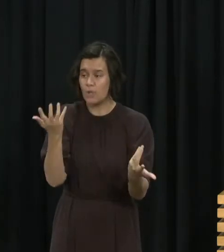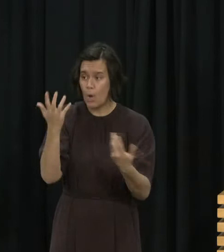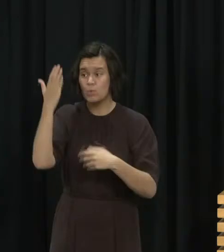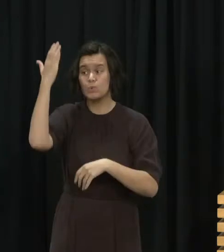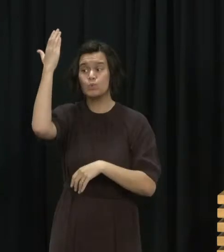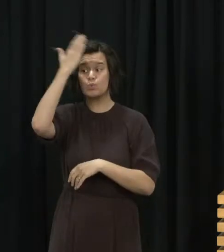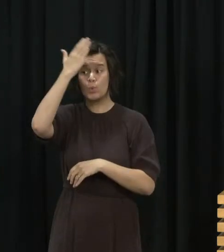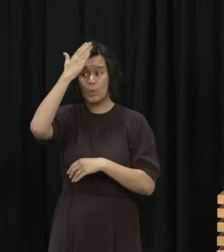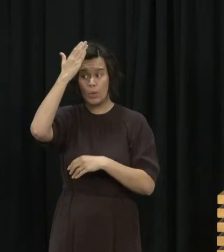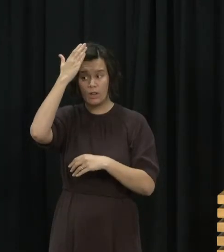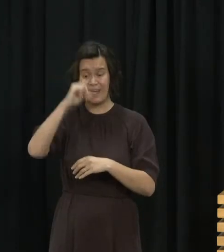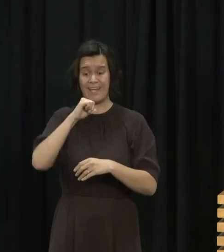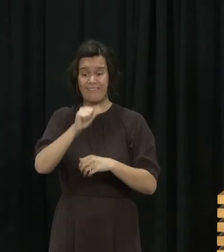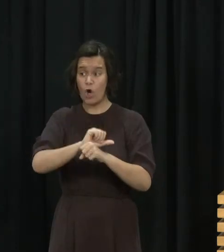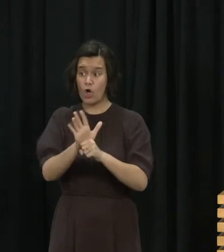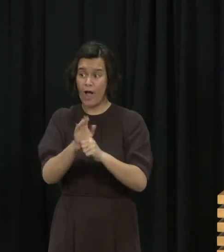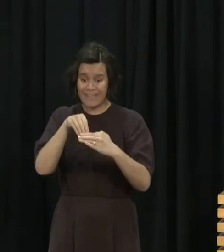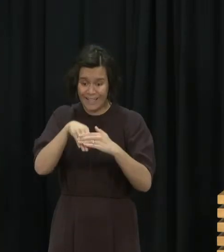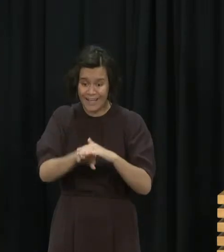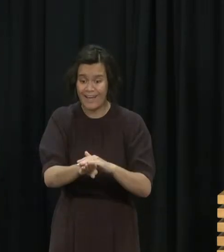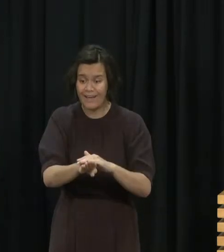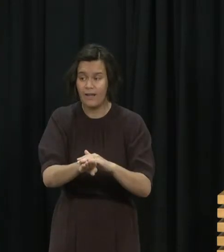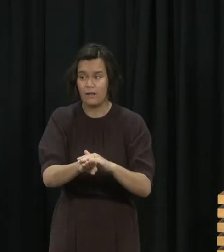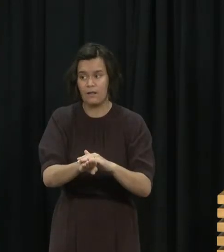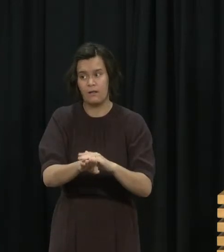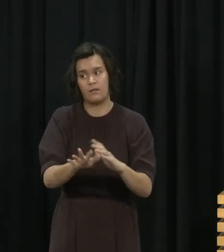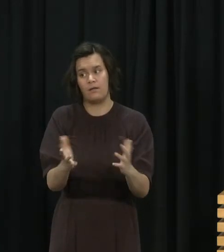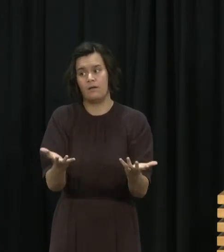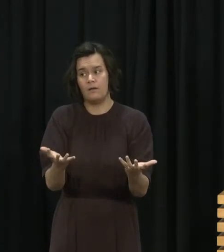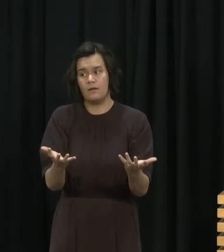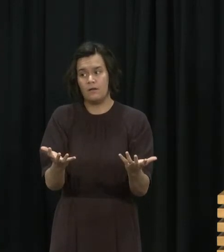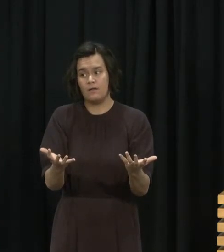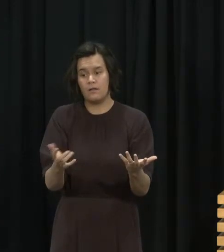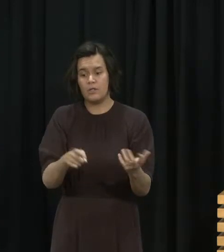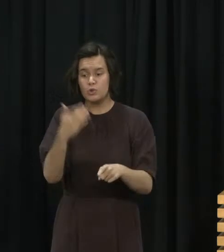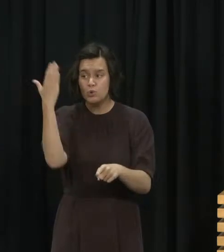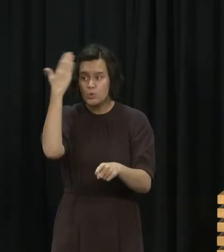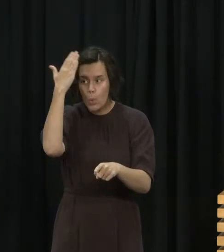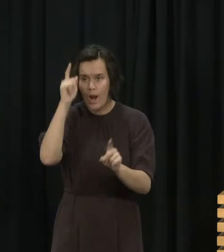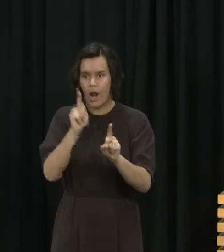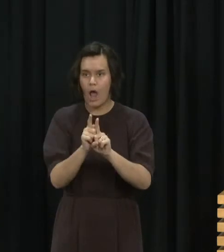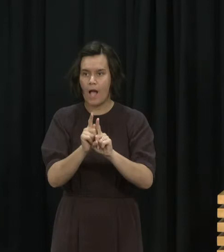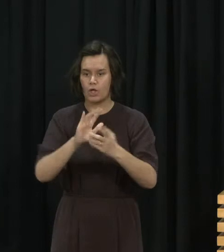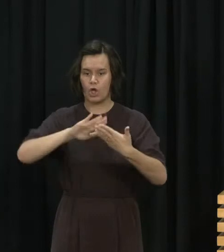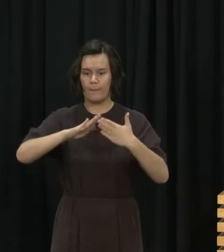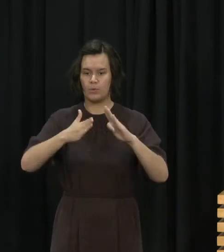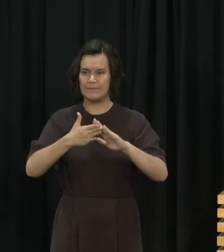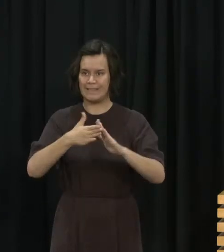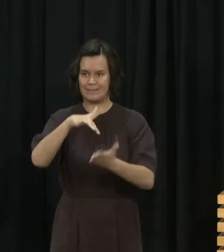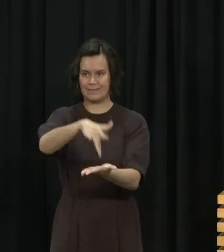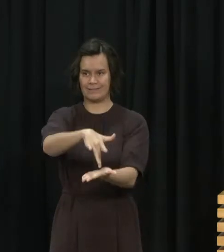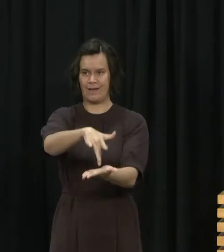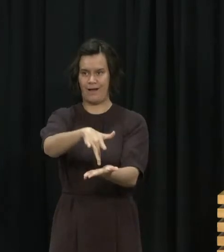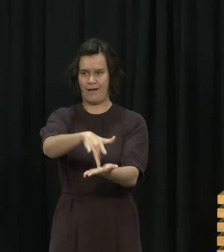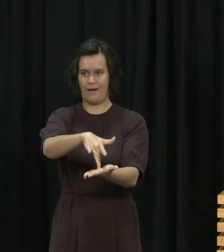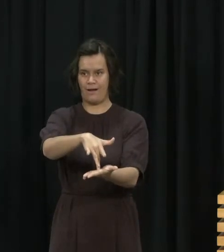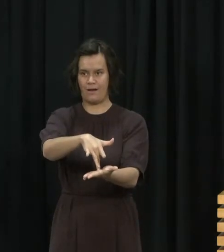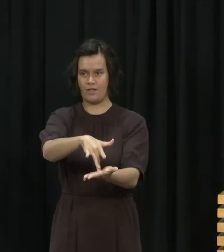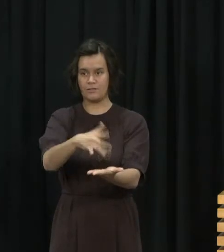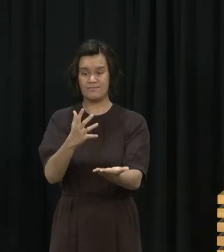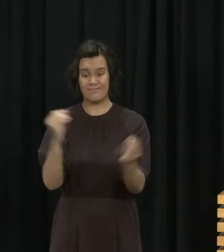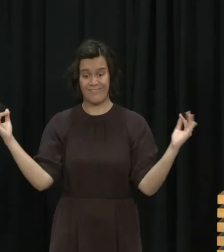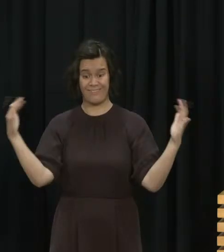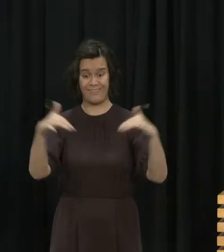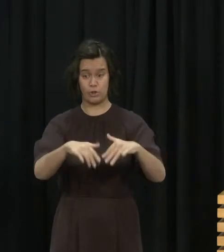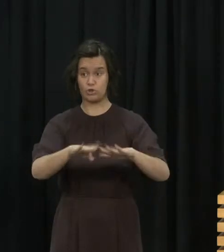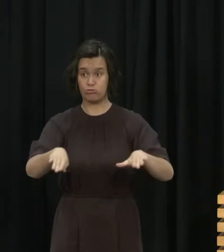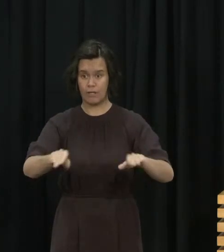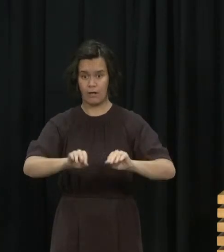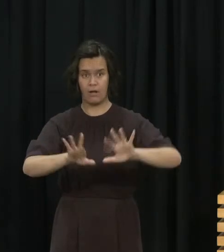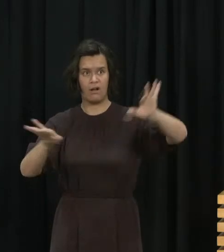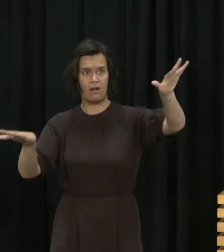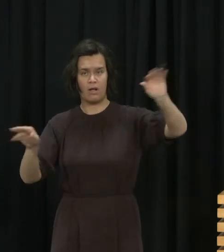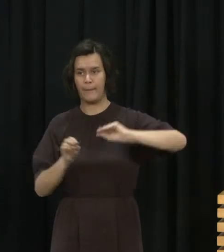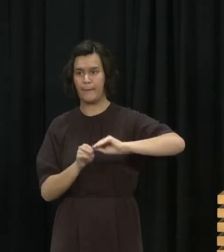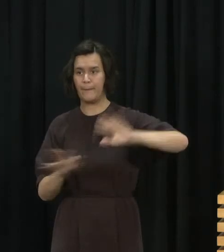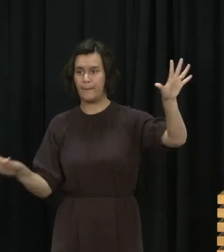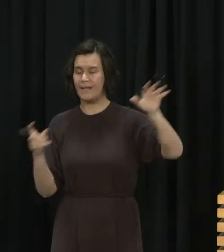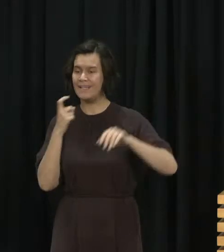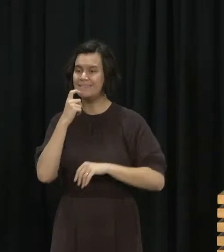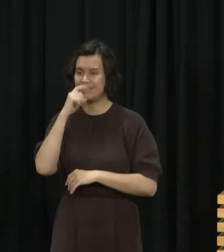take whakaarohia i roto i te.